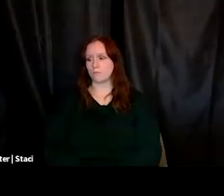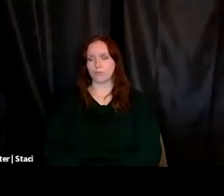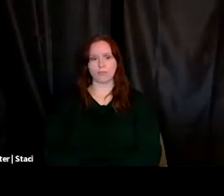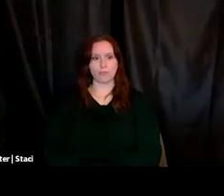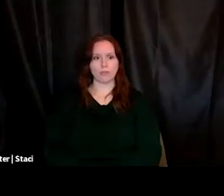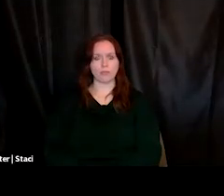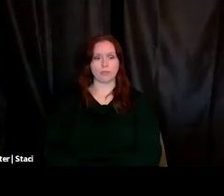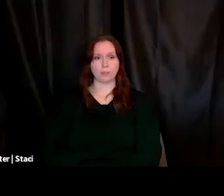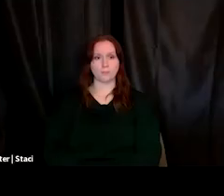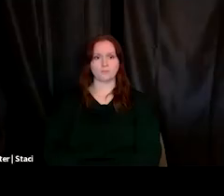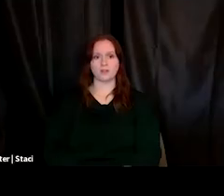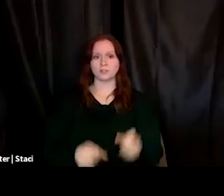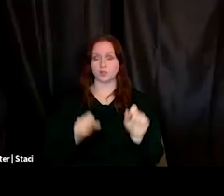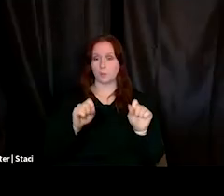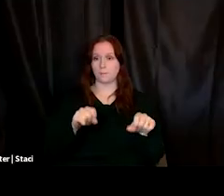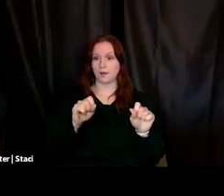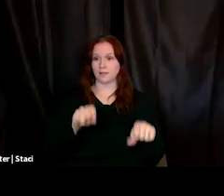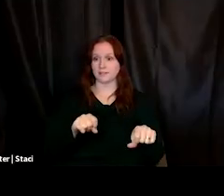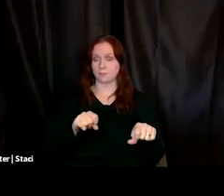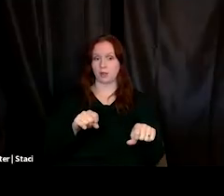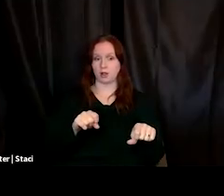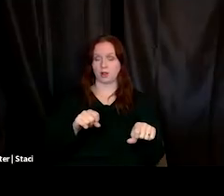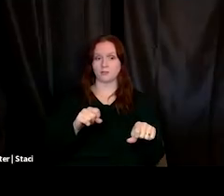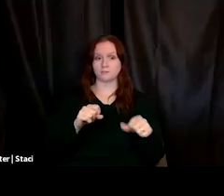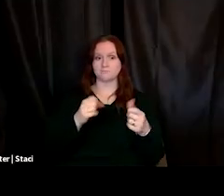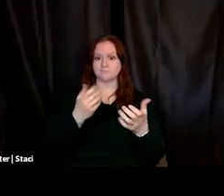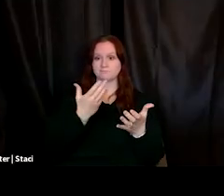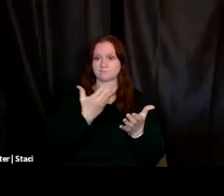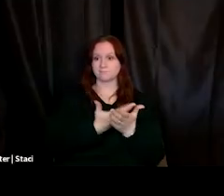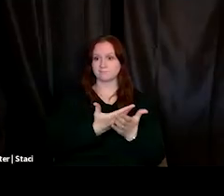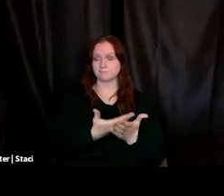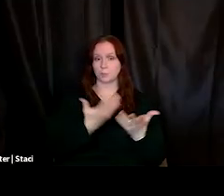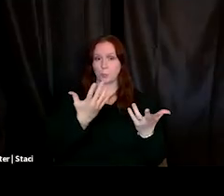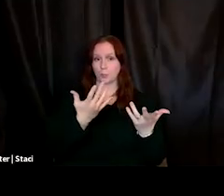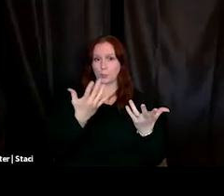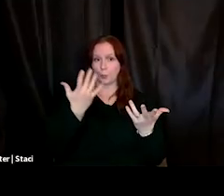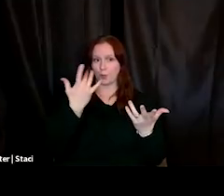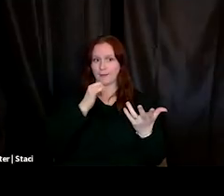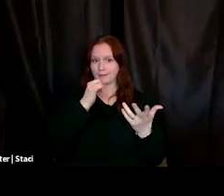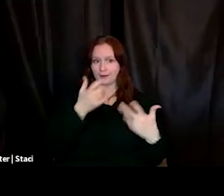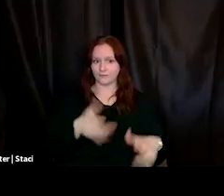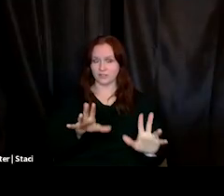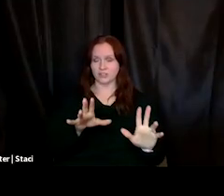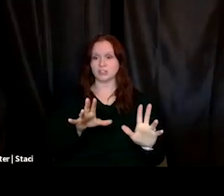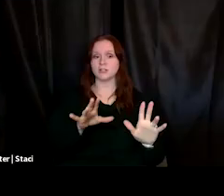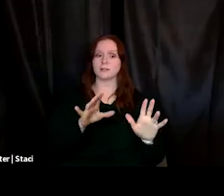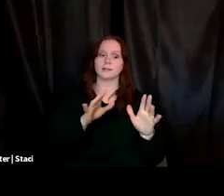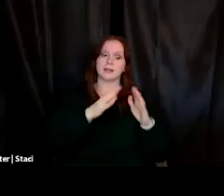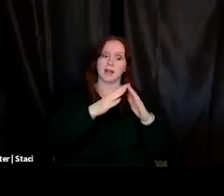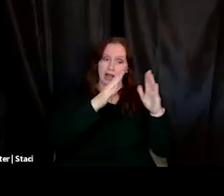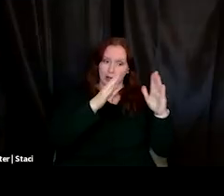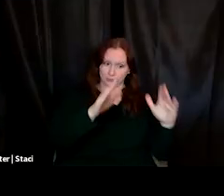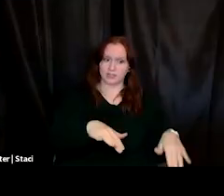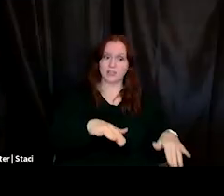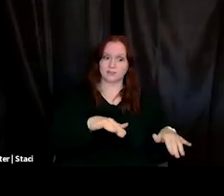La información que tenemos es la que escuchamos directamente de la SSA. Mi primer consejo es centrarse